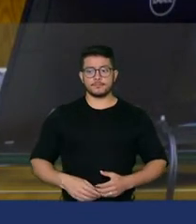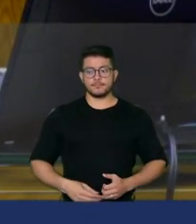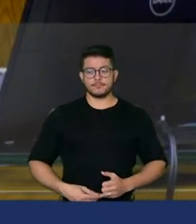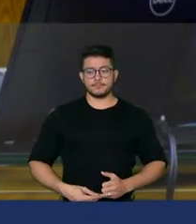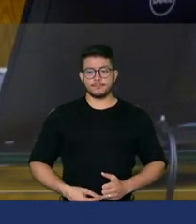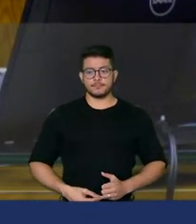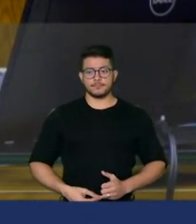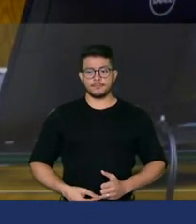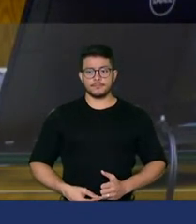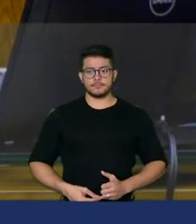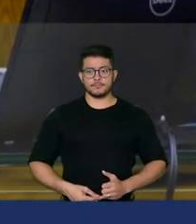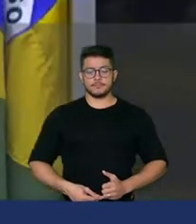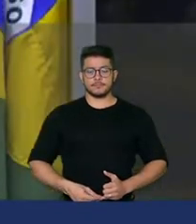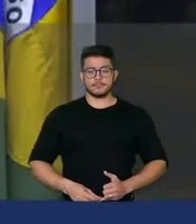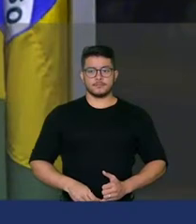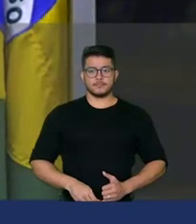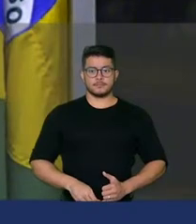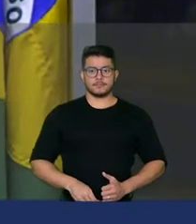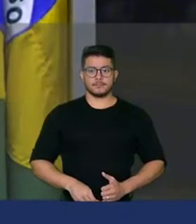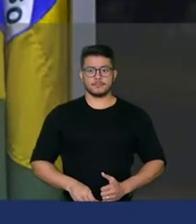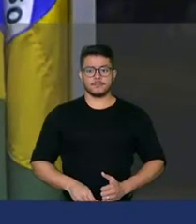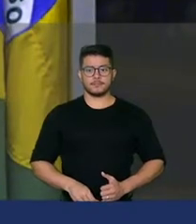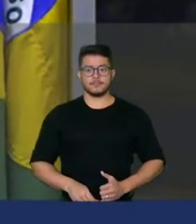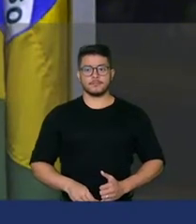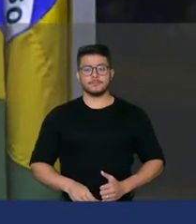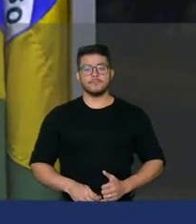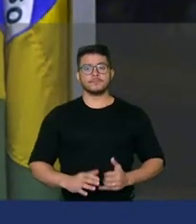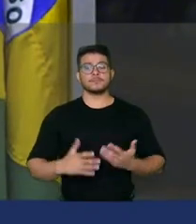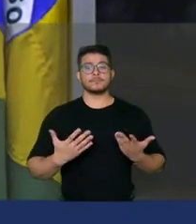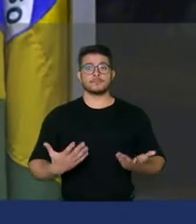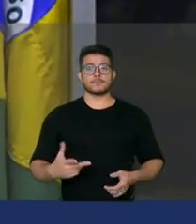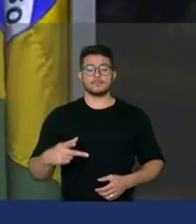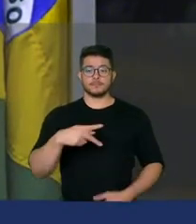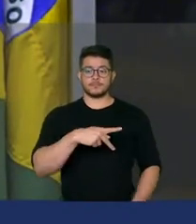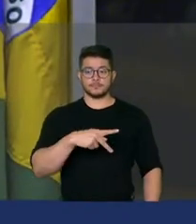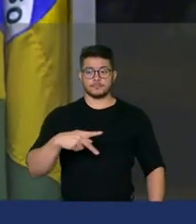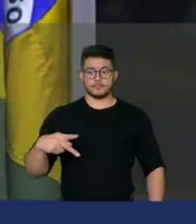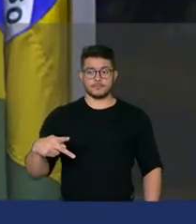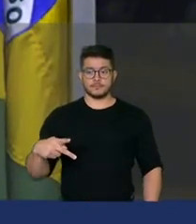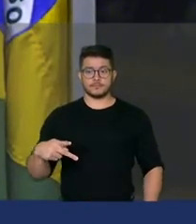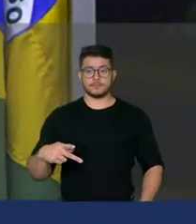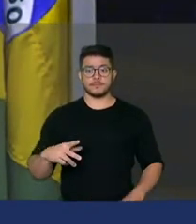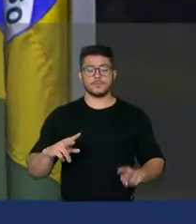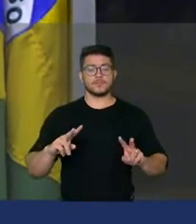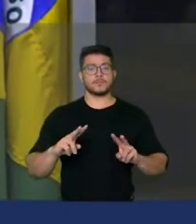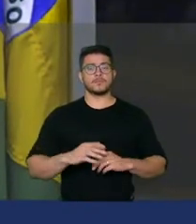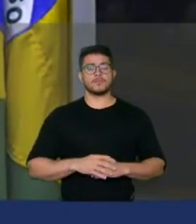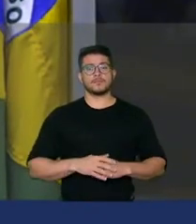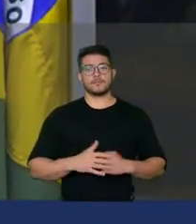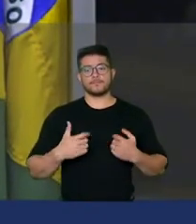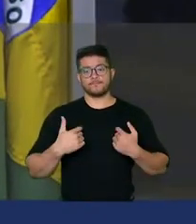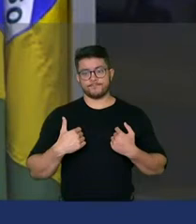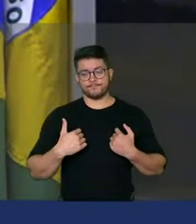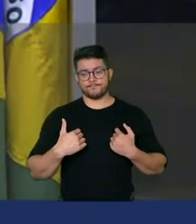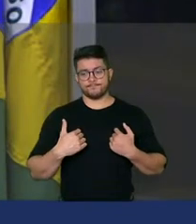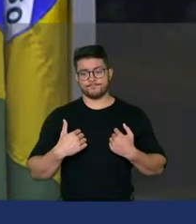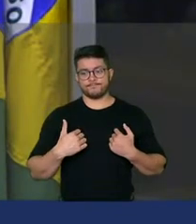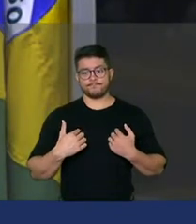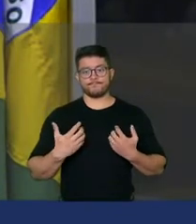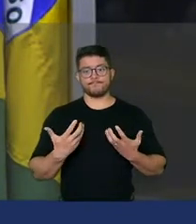SOLIDARIEDADE, DEPUTADO ELI BORGES. [DEPUTADO]: PRESIDENTE... COM RELAÇÃO... ÀS MINHAS GRATO DOCE FEITAS